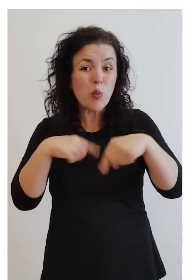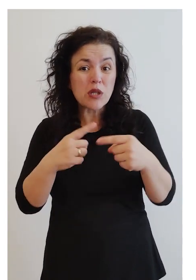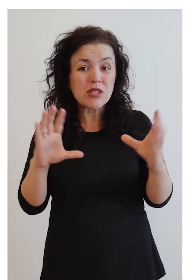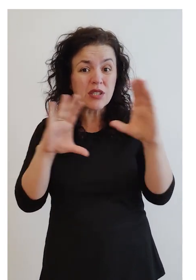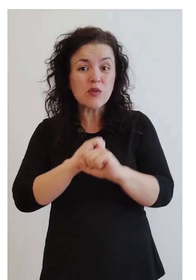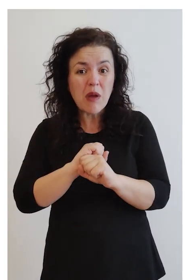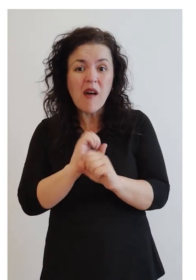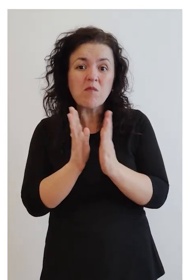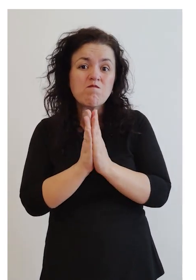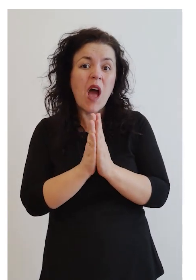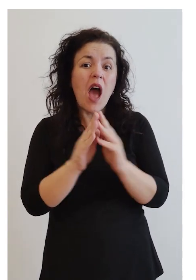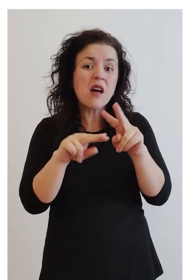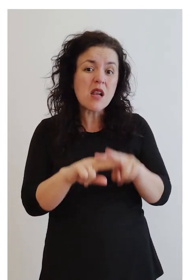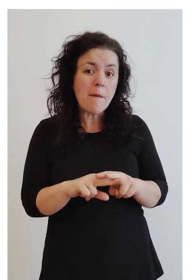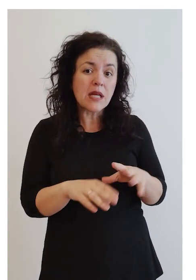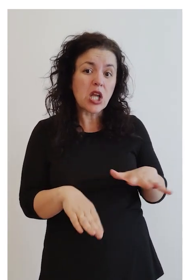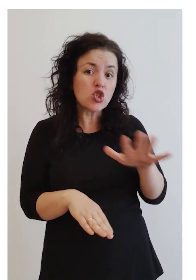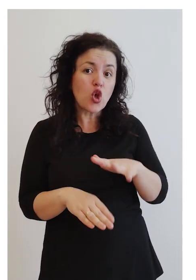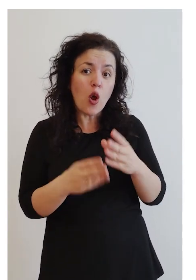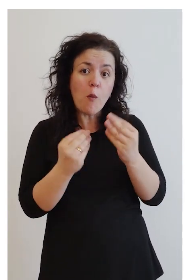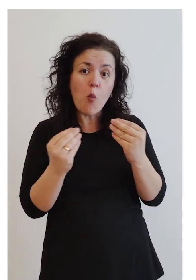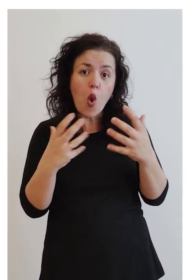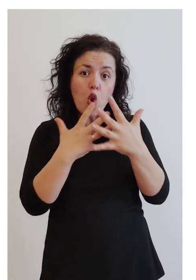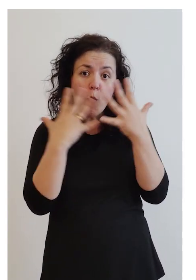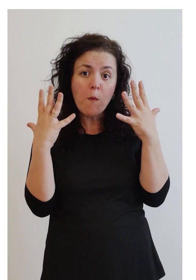Îmbrăcați-vă modest și nu vă etalați averea.